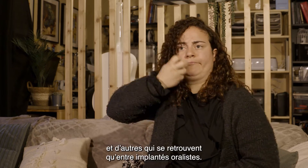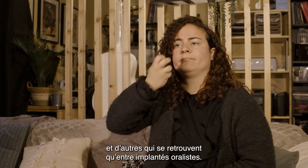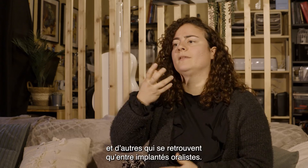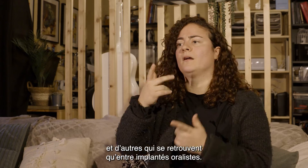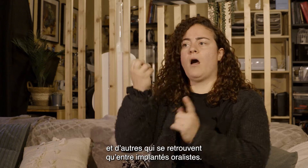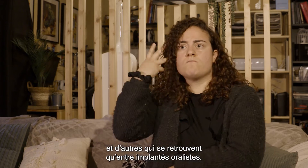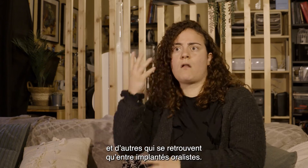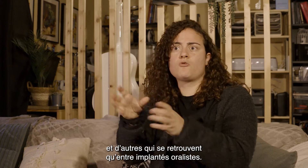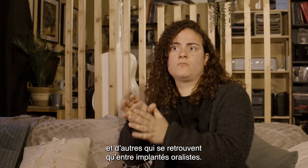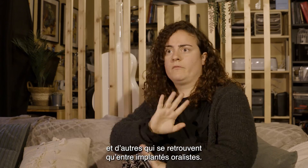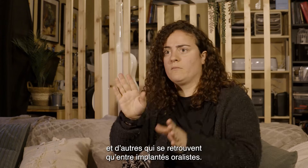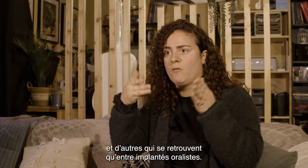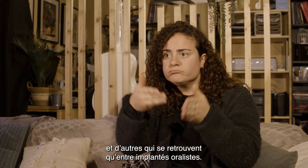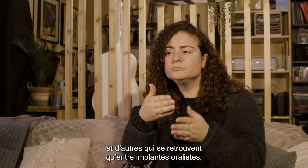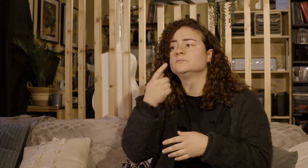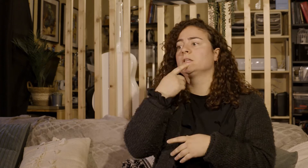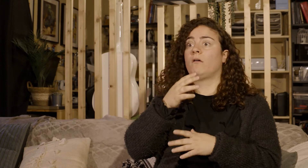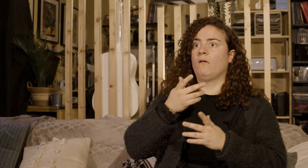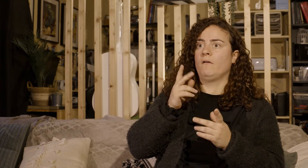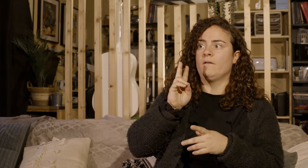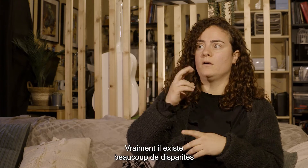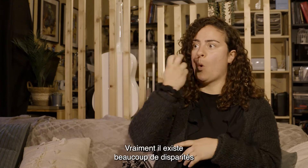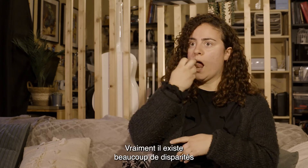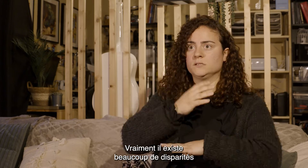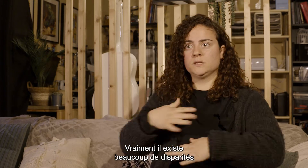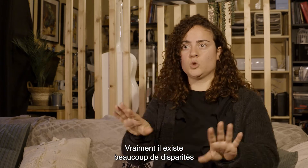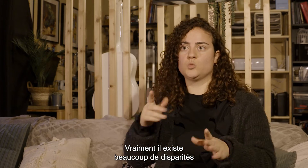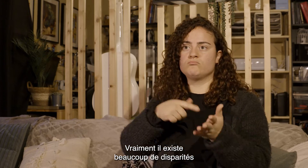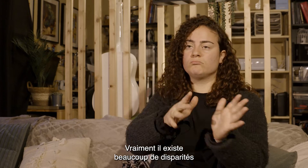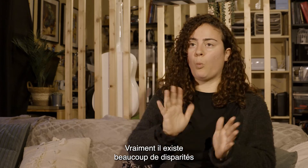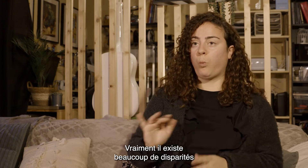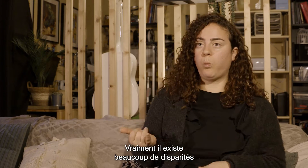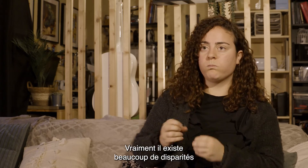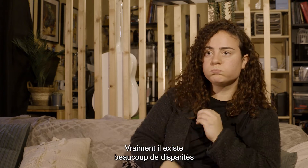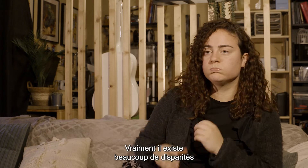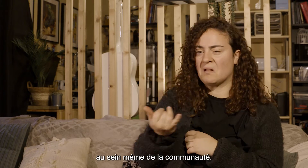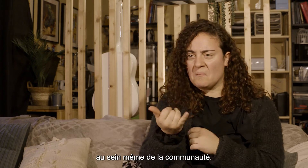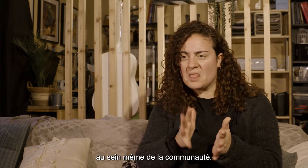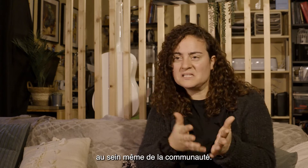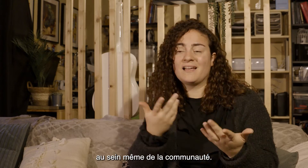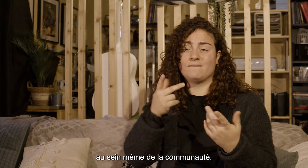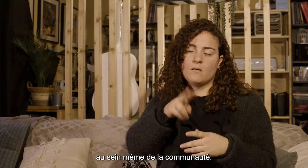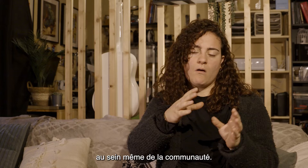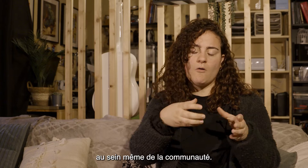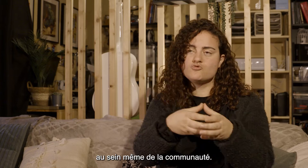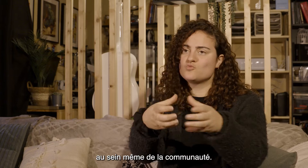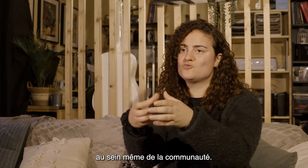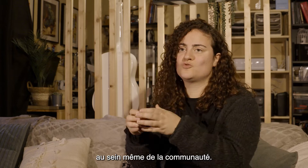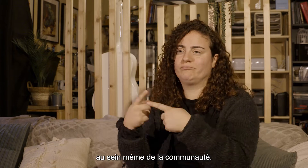et d’autres qui se retrouvent qu’entre implantés oralistes. Vraiment il existe beaucoup de disparités au sein même de la communauté.